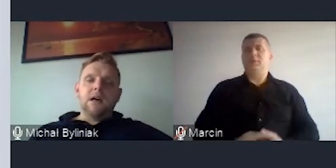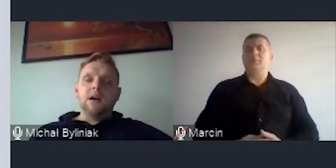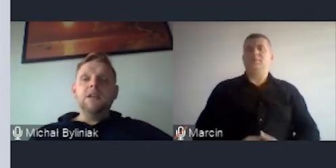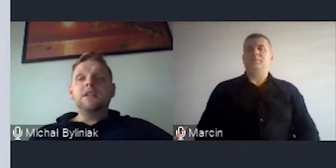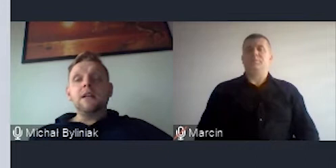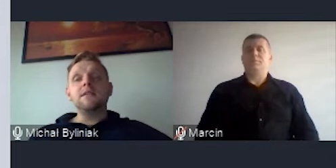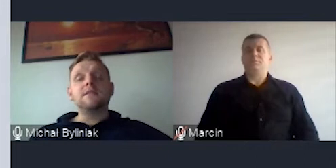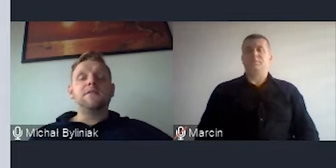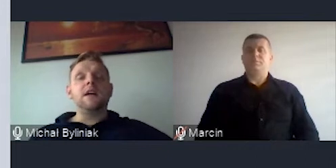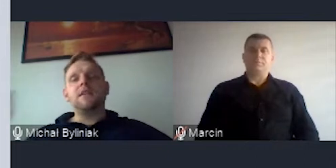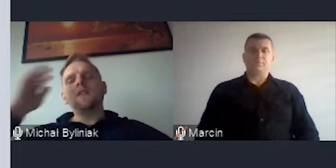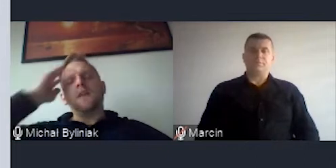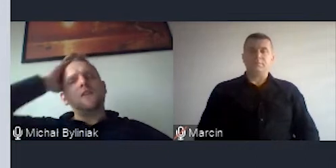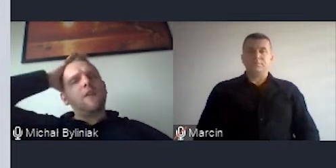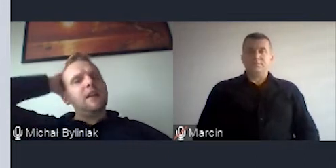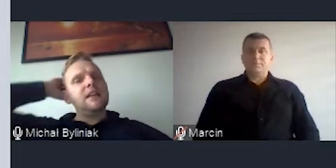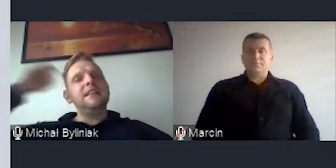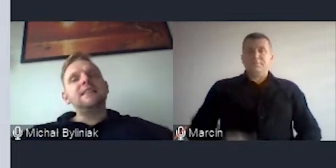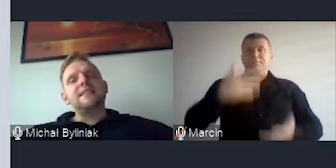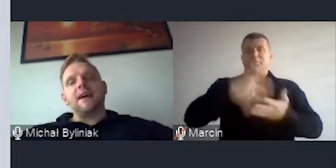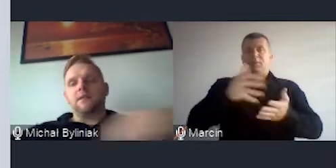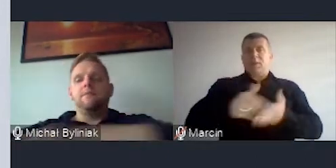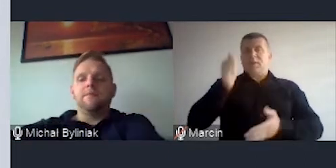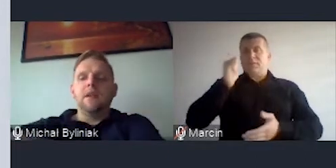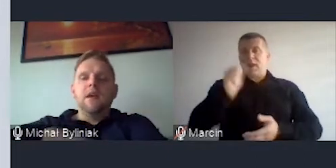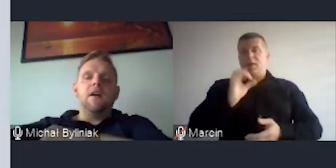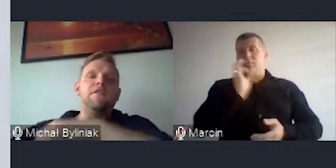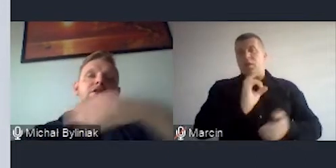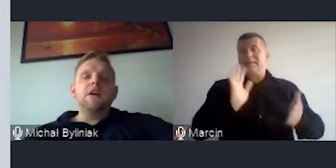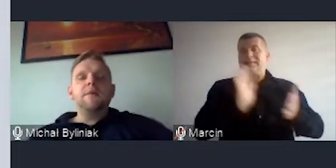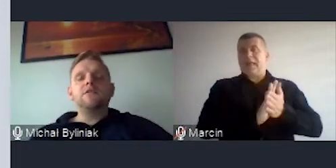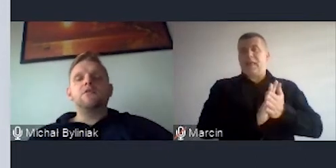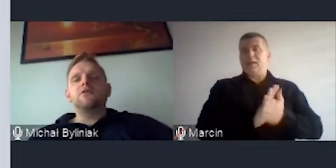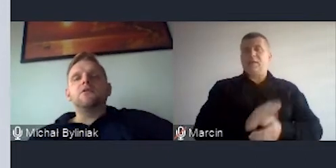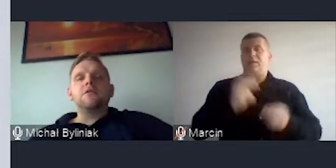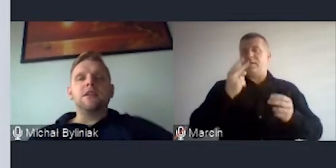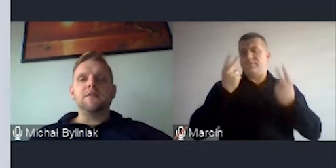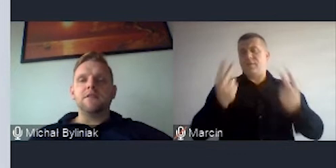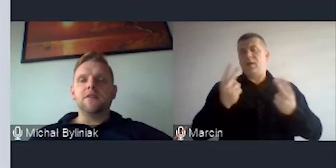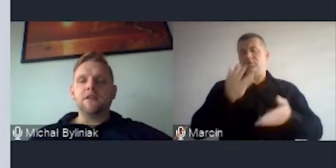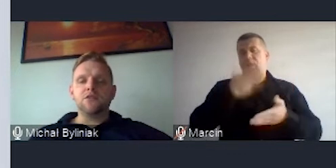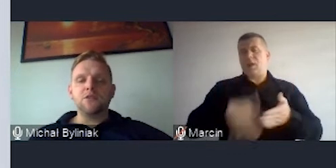I teraz wydatki kwalifikowalne i ich cechy. Ważny element dotyczący oceny i kwalifikowalności,